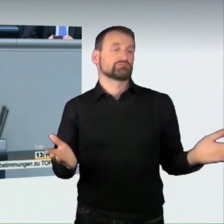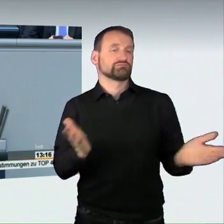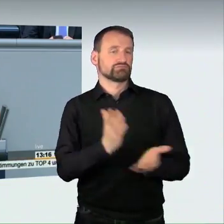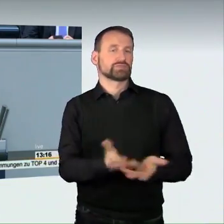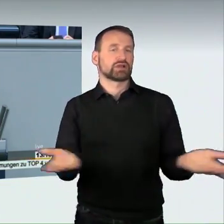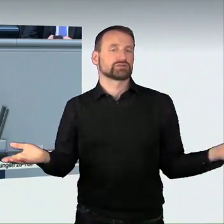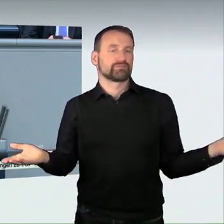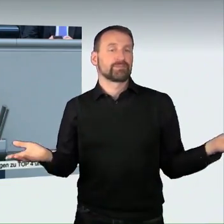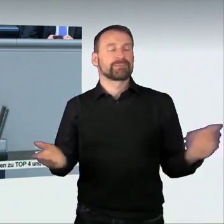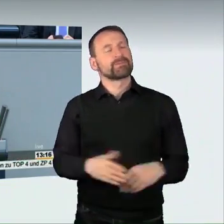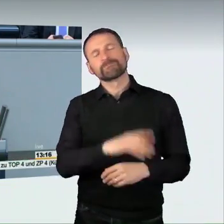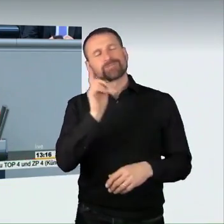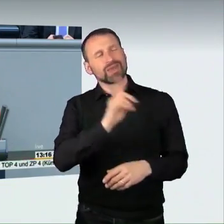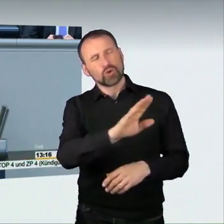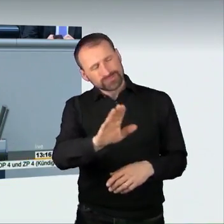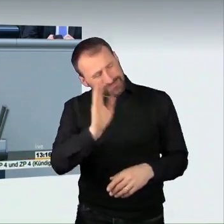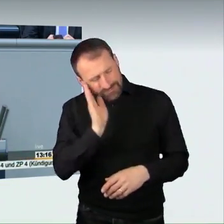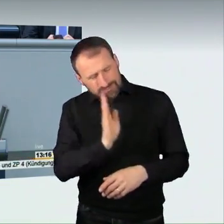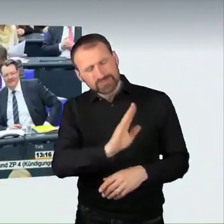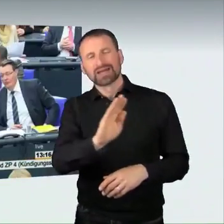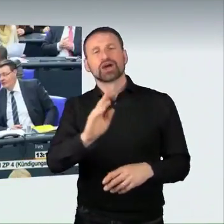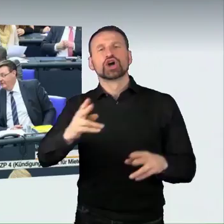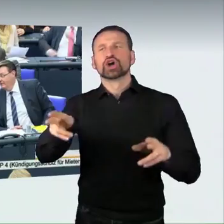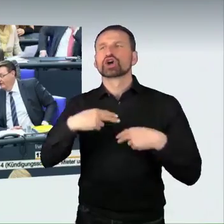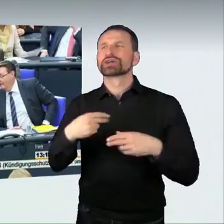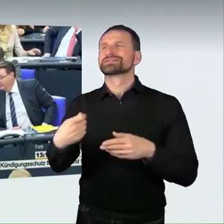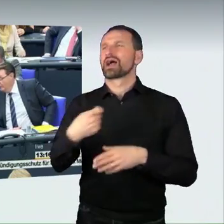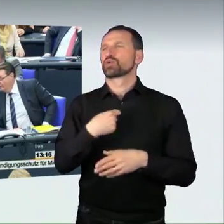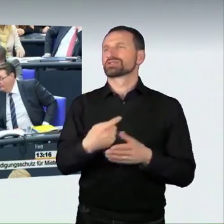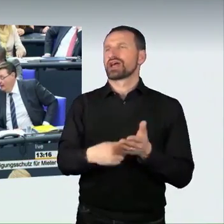Wichtig ist auch der Rückzahlungsanspruch, der Anspruch auf Rückzahlung